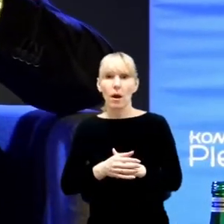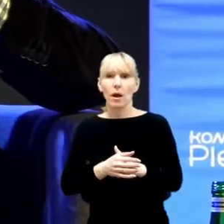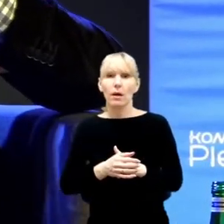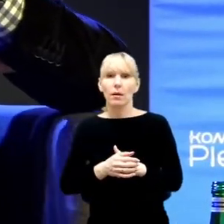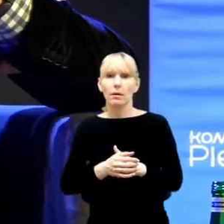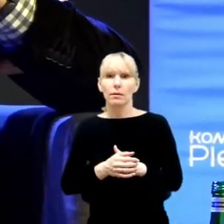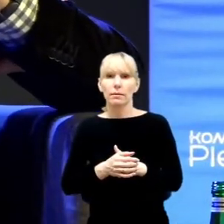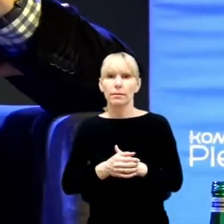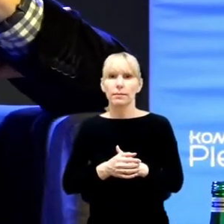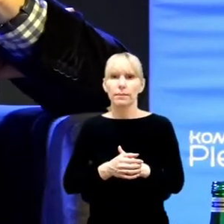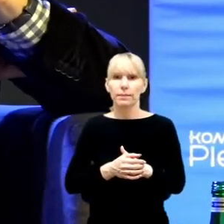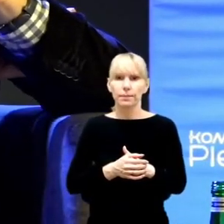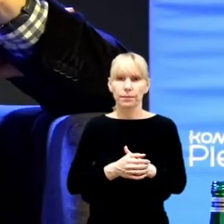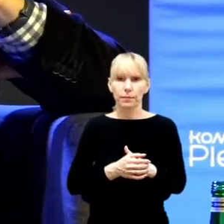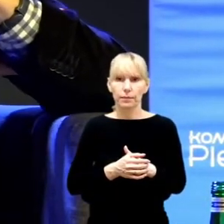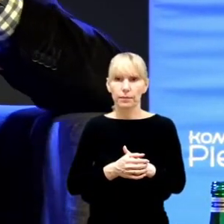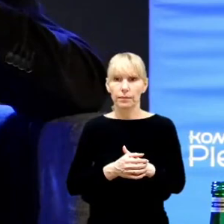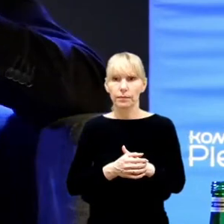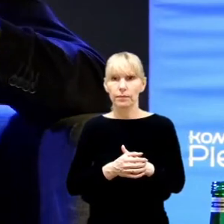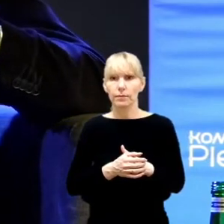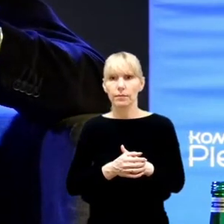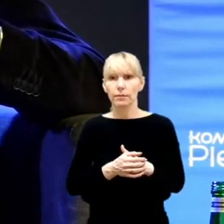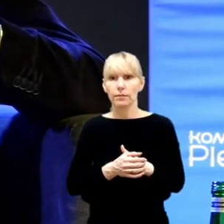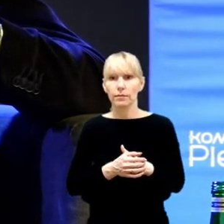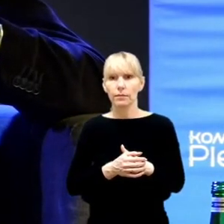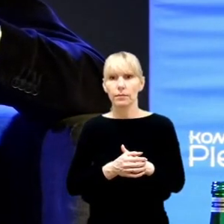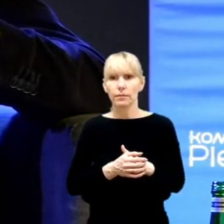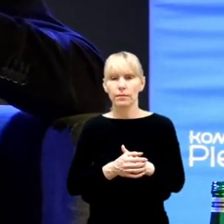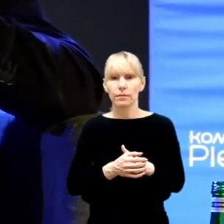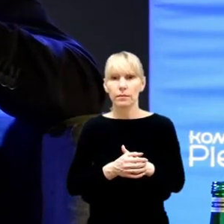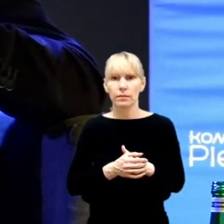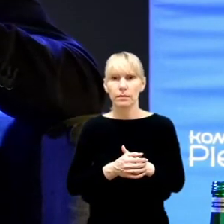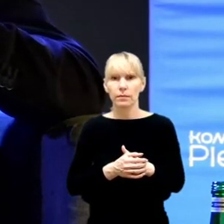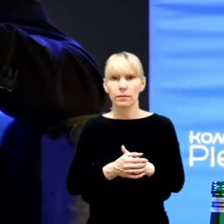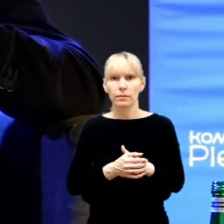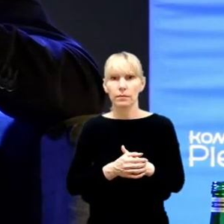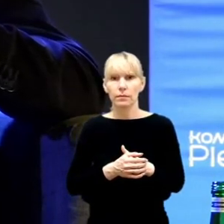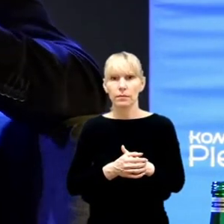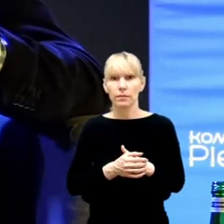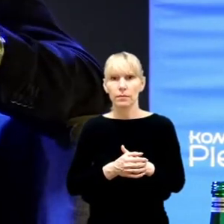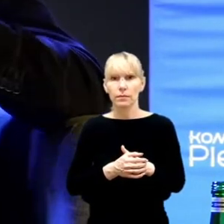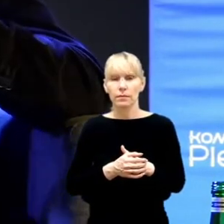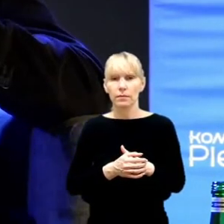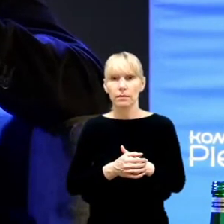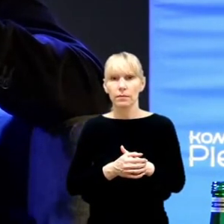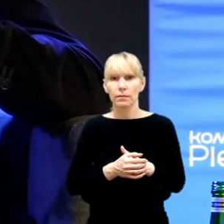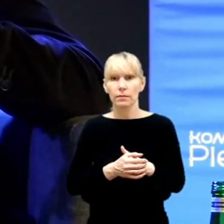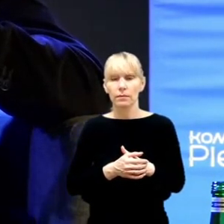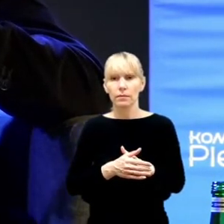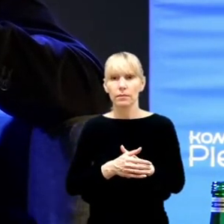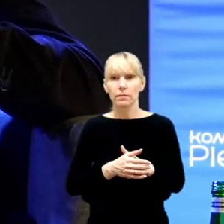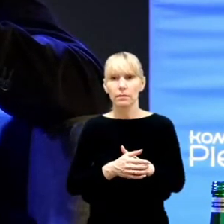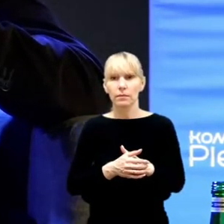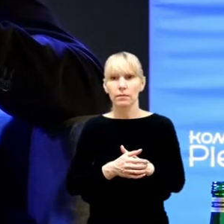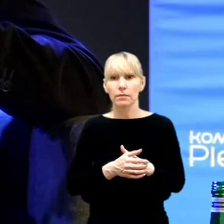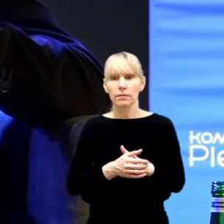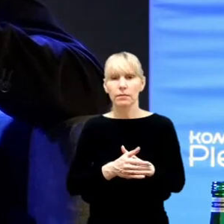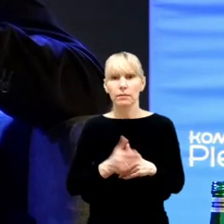więc chyba jeszcze 10 minut na pytania możemy tutaj z sali poświęcić. Ja bym chciał, żebyśmy zostali z takim jednak chyba przesłaniem właśnie,